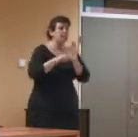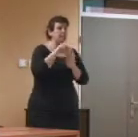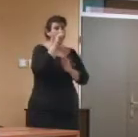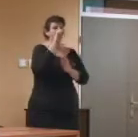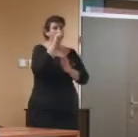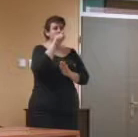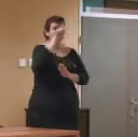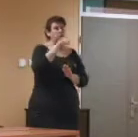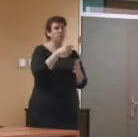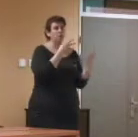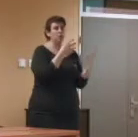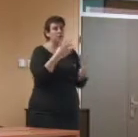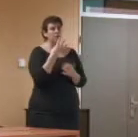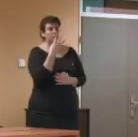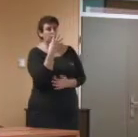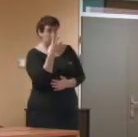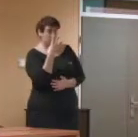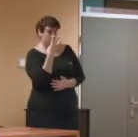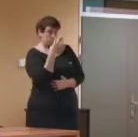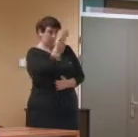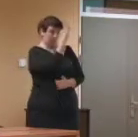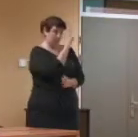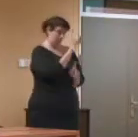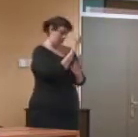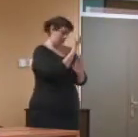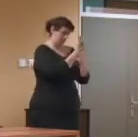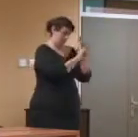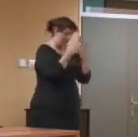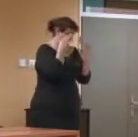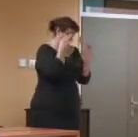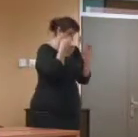Las Provincias destapa una cinta